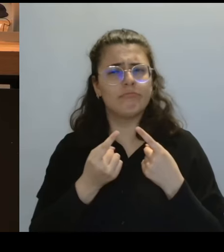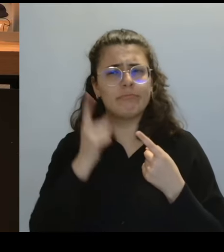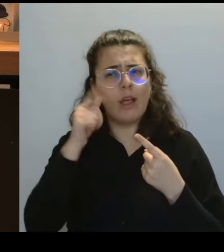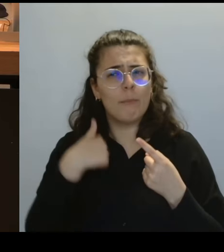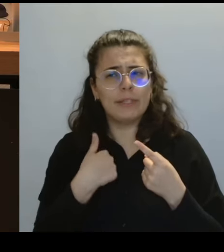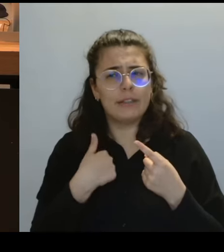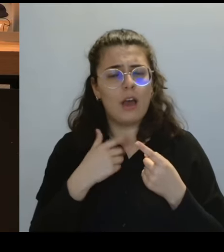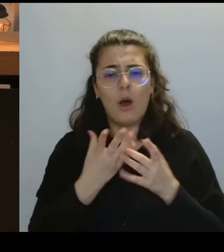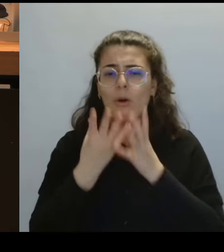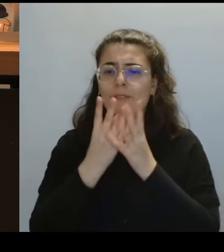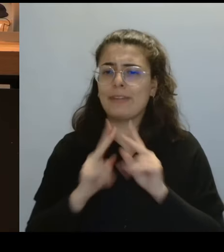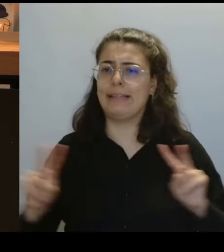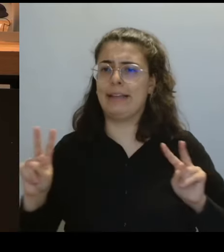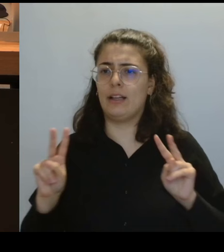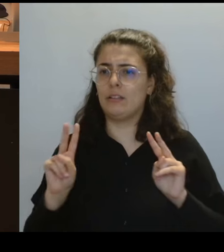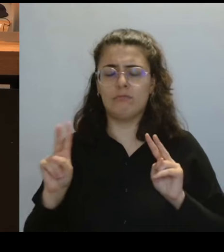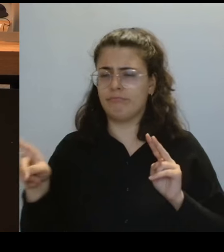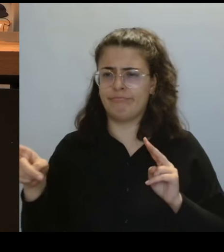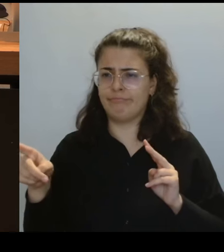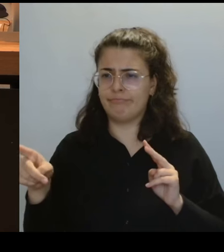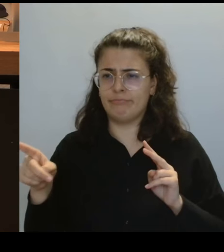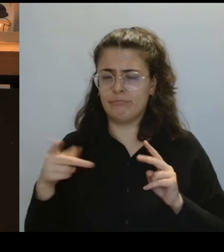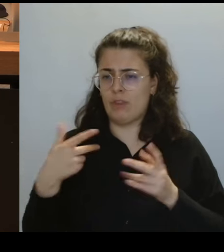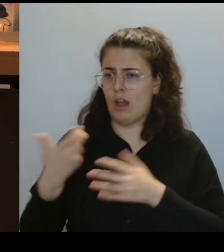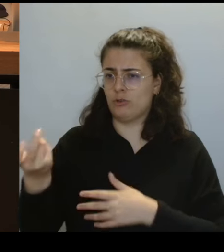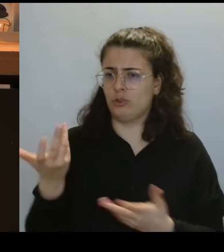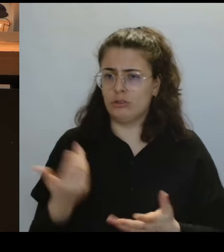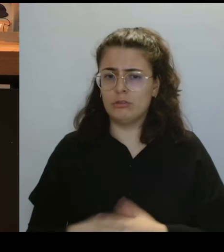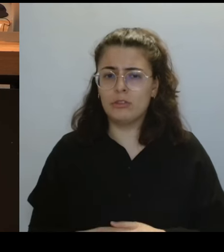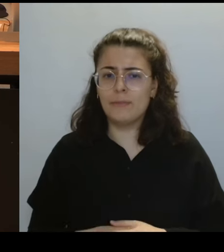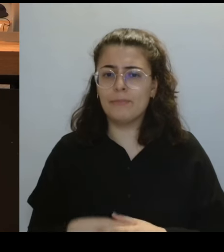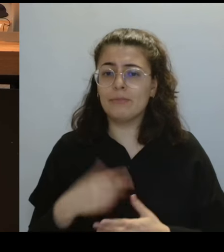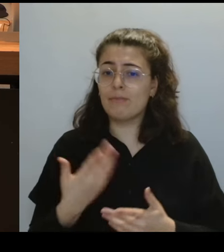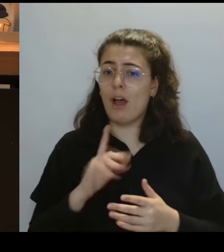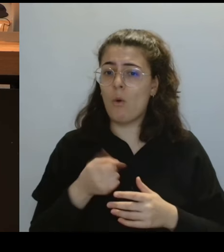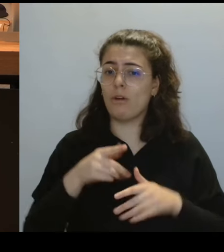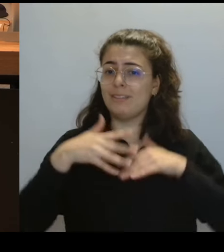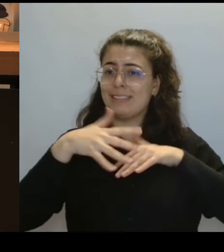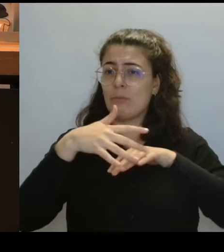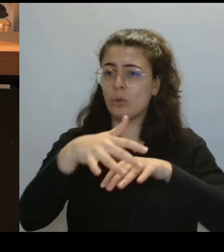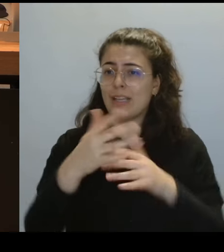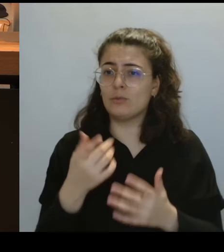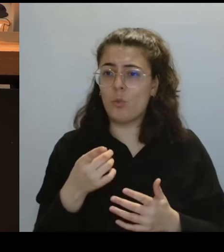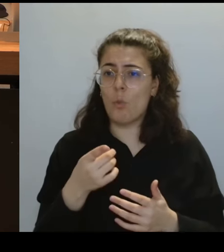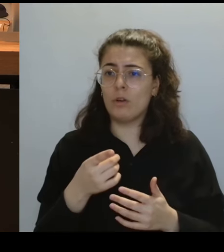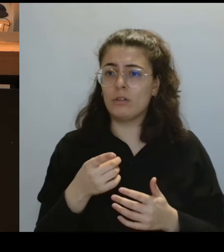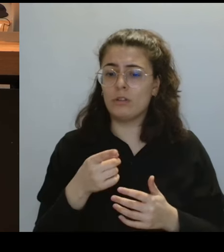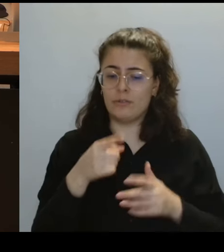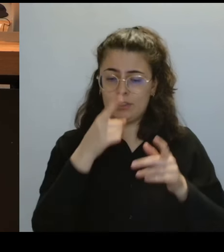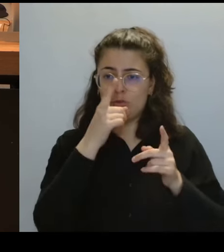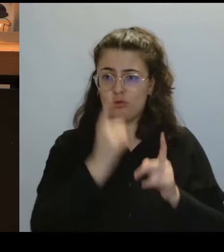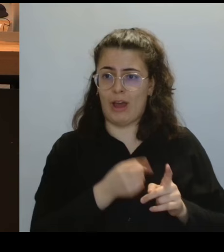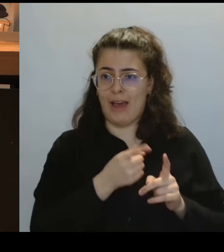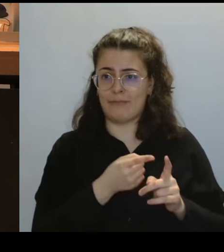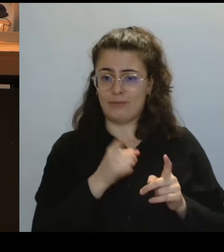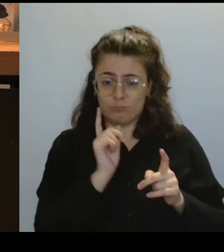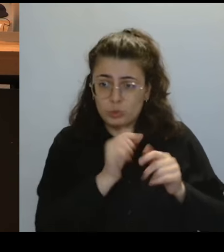Straftaten, auch solche auf Demonstrationen, verfolgt werden müssen. Antisemitismus wird nicht geduldet,